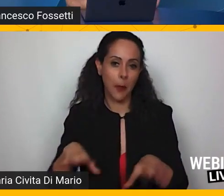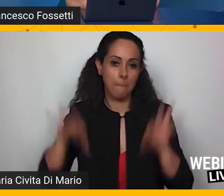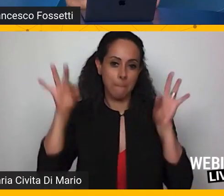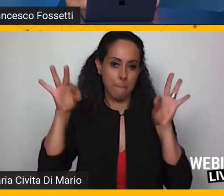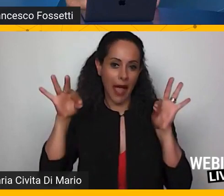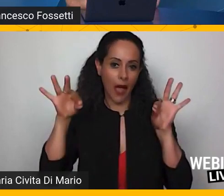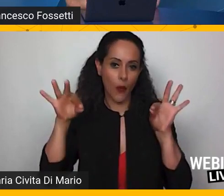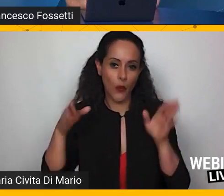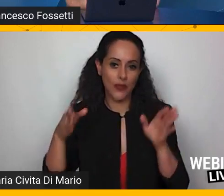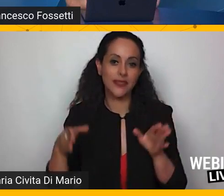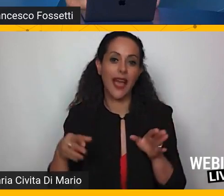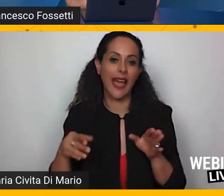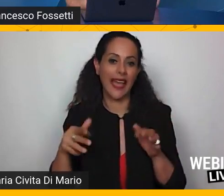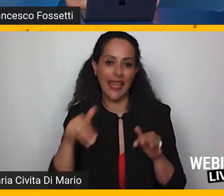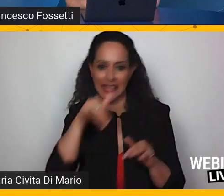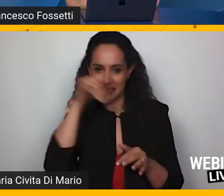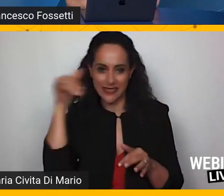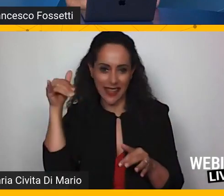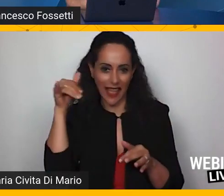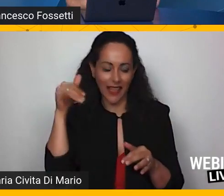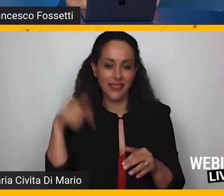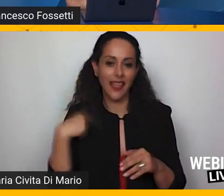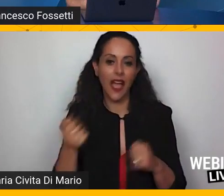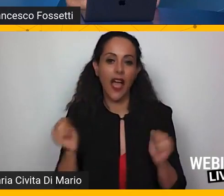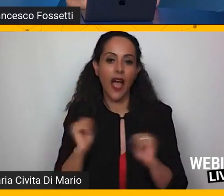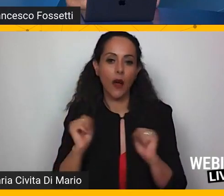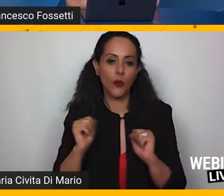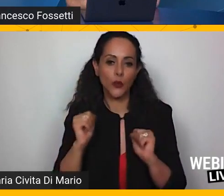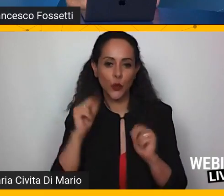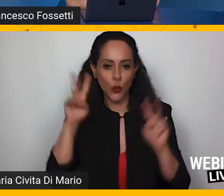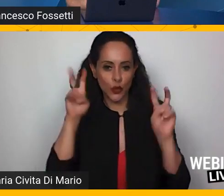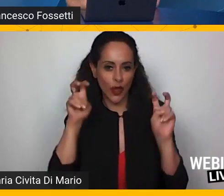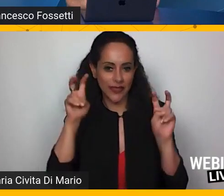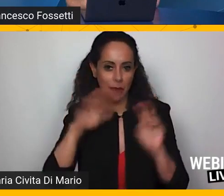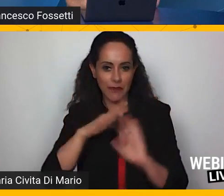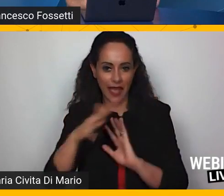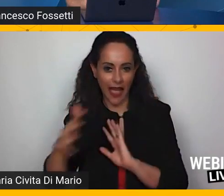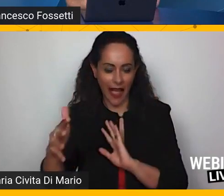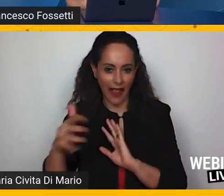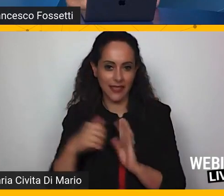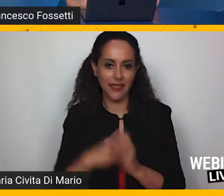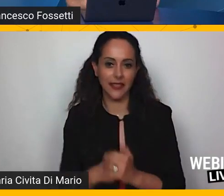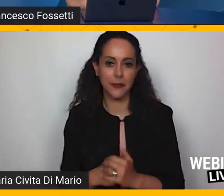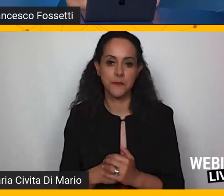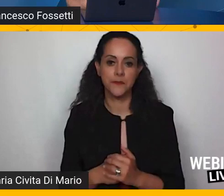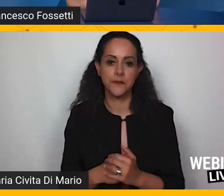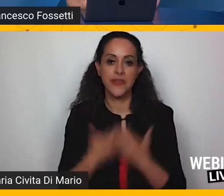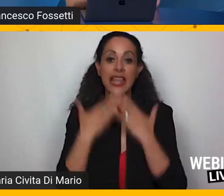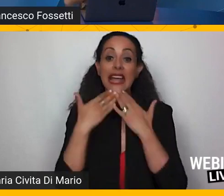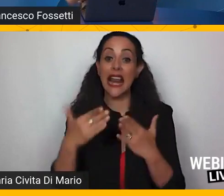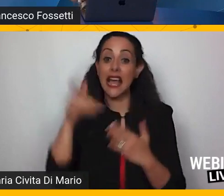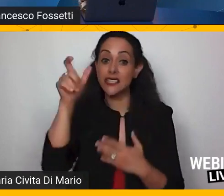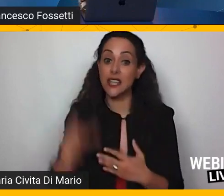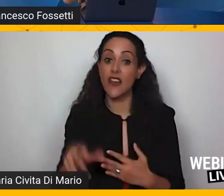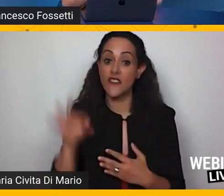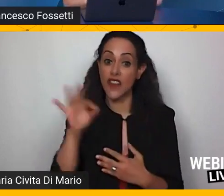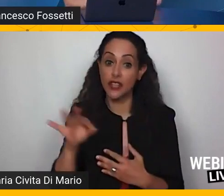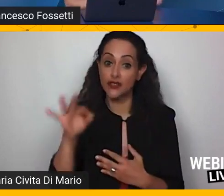diciamo così per la pausa estiva quindi riprenderemo in autunno con altri con altri temi. Eh ringrazio